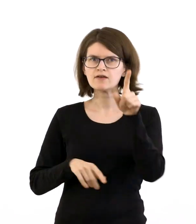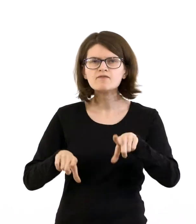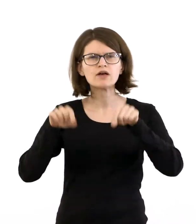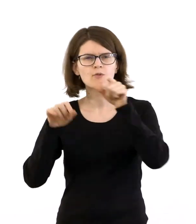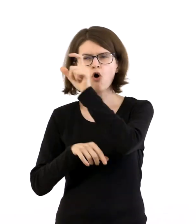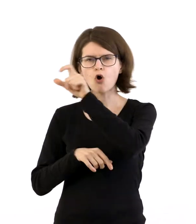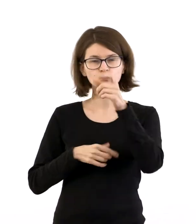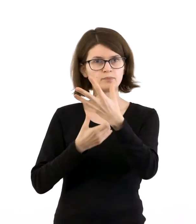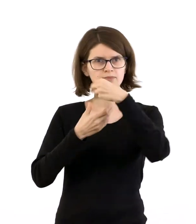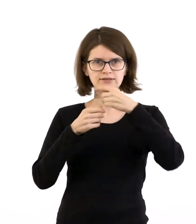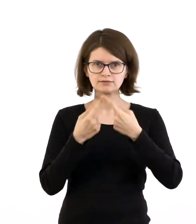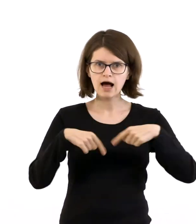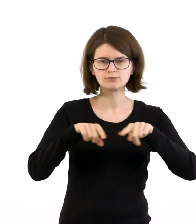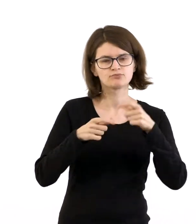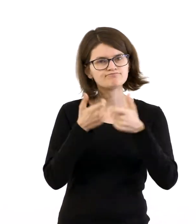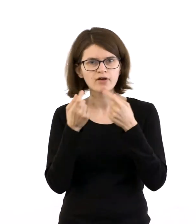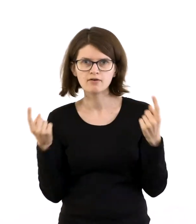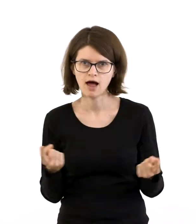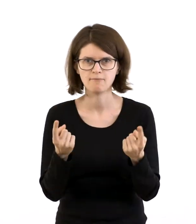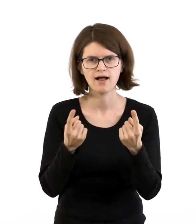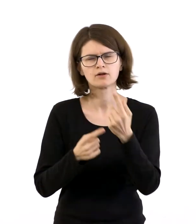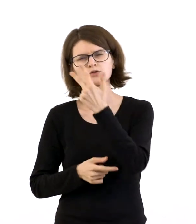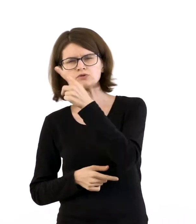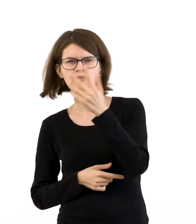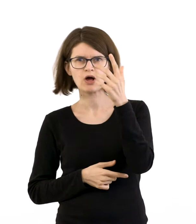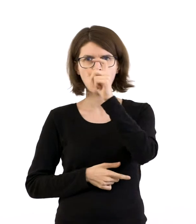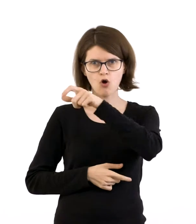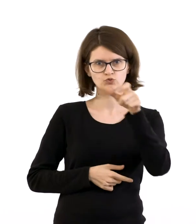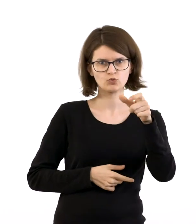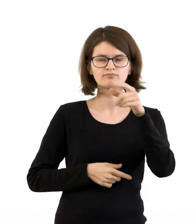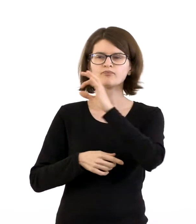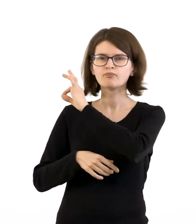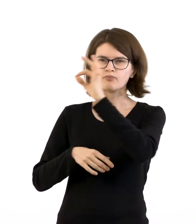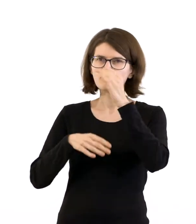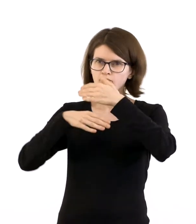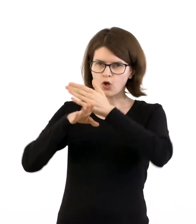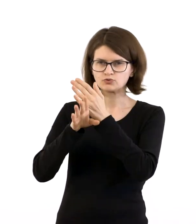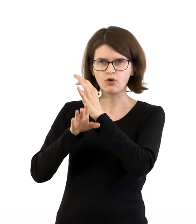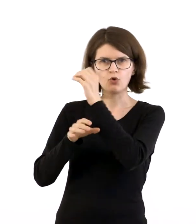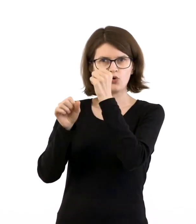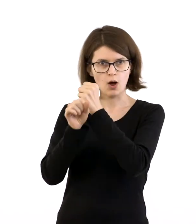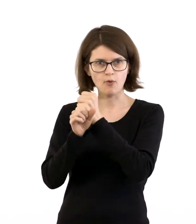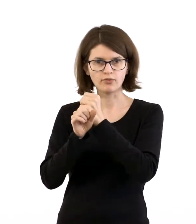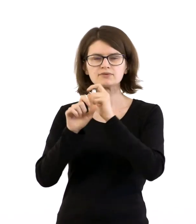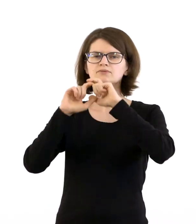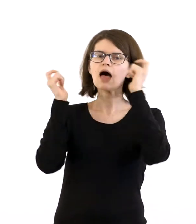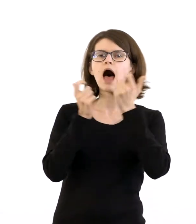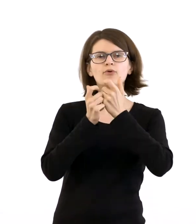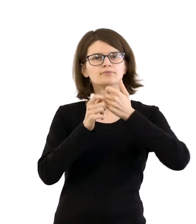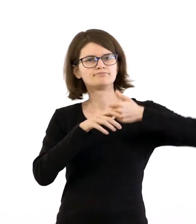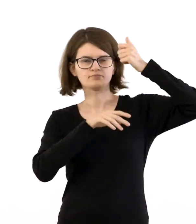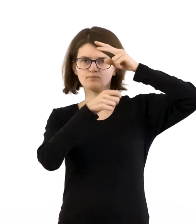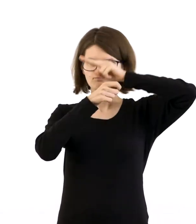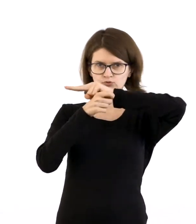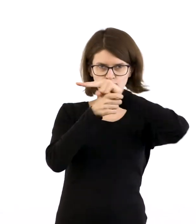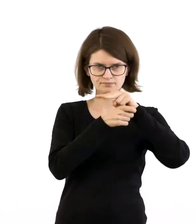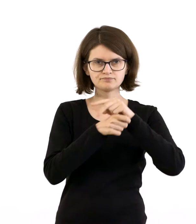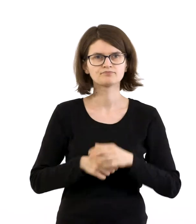Wybiera się zespół realizujący kampanię: 3-5 osób, które będą wykonywać przydzielone im zadania. Całości pilnuje lider zespołu.